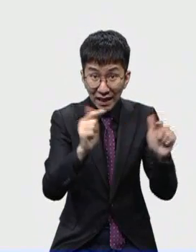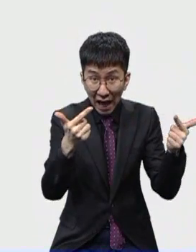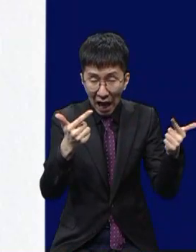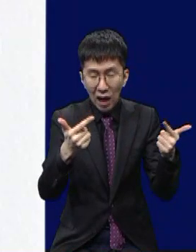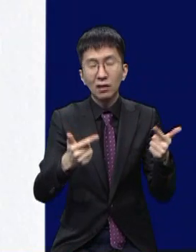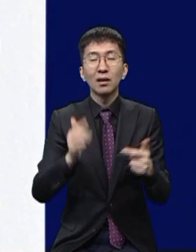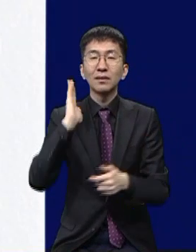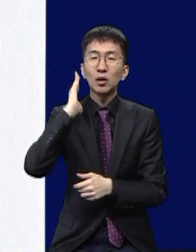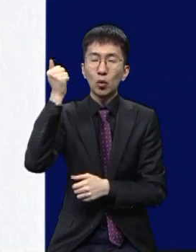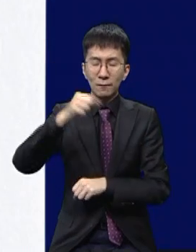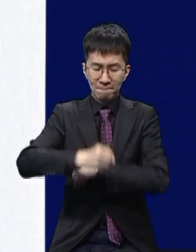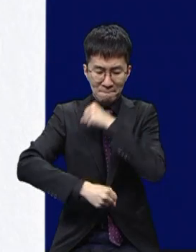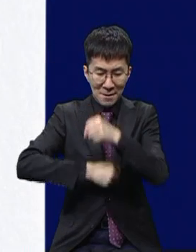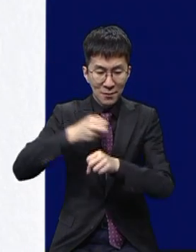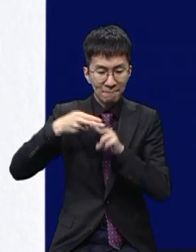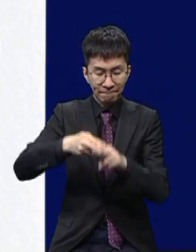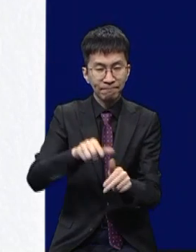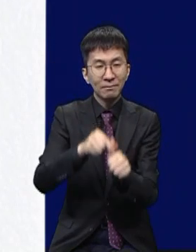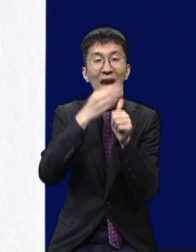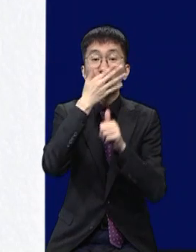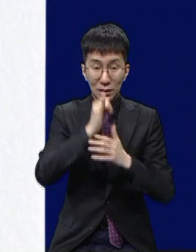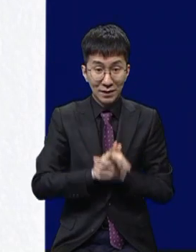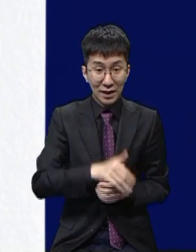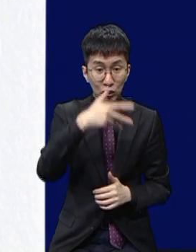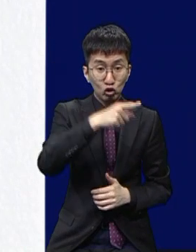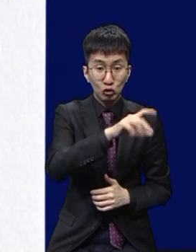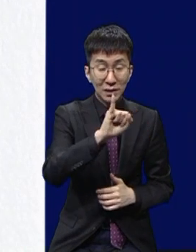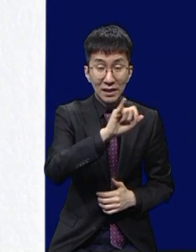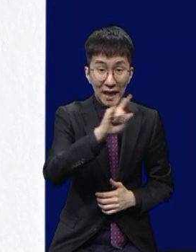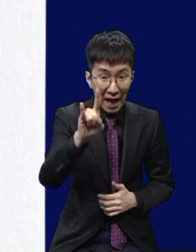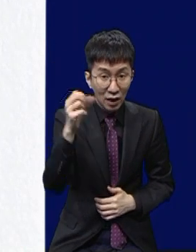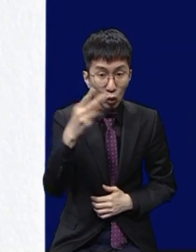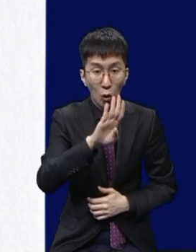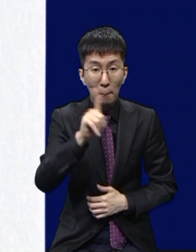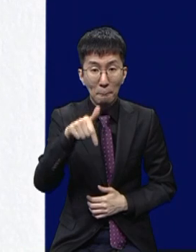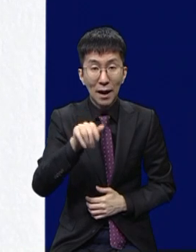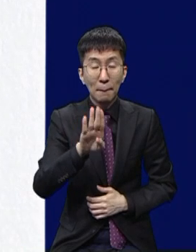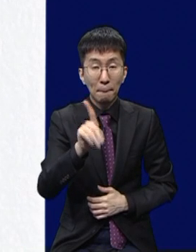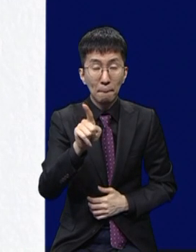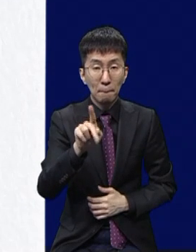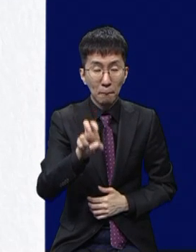문재인 정부 들어 추미애, 박범계 법무 장관 후보자에 대해서는 다음 날까지